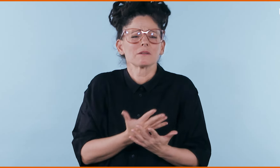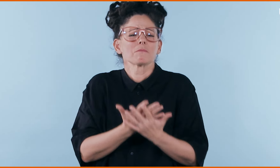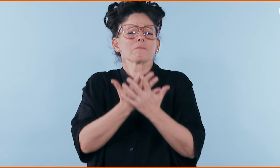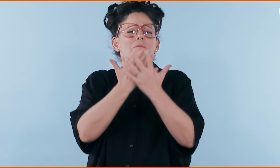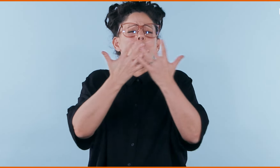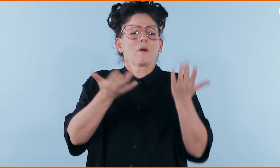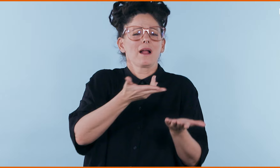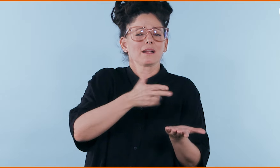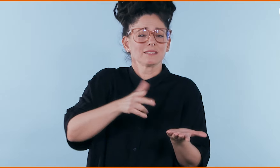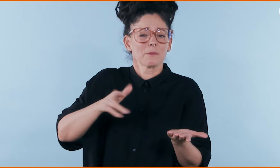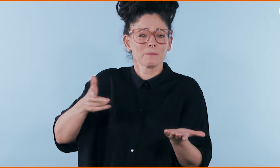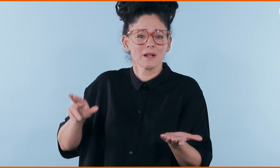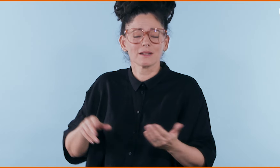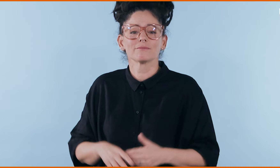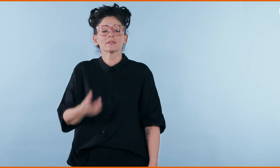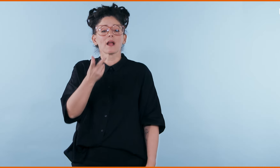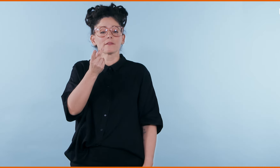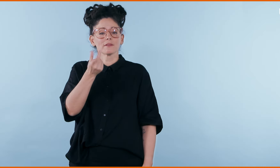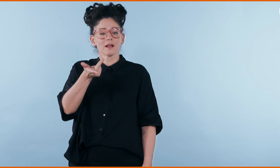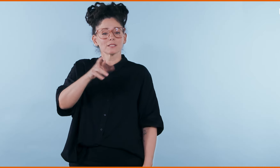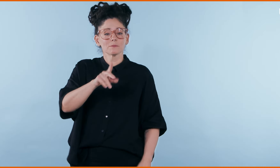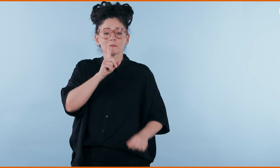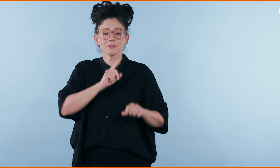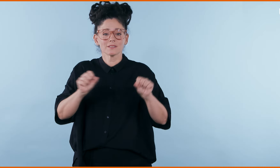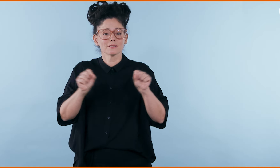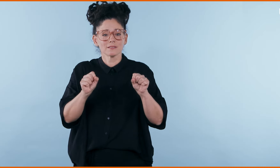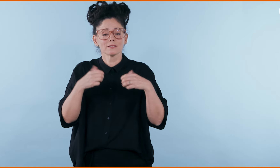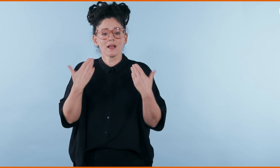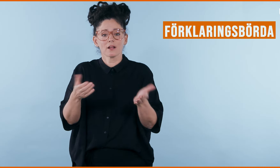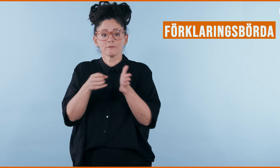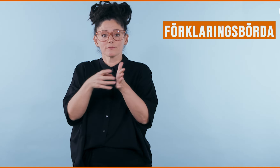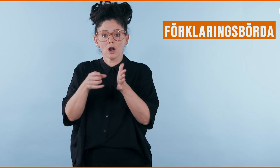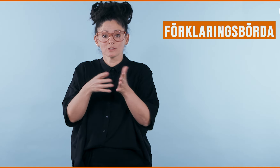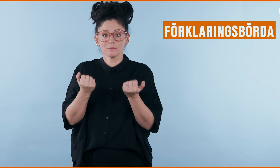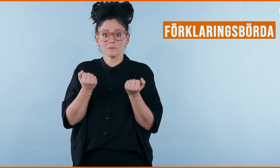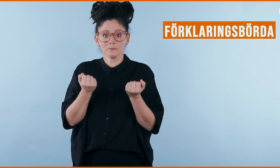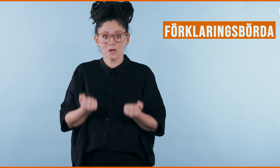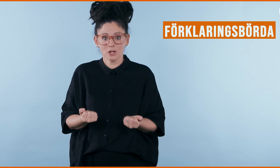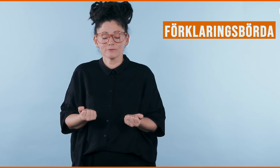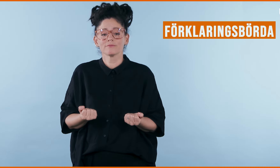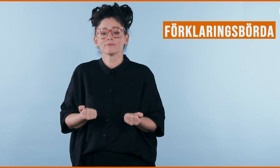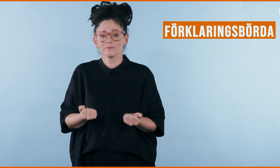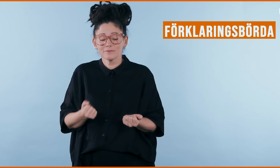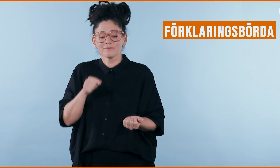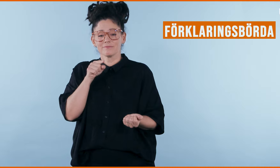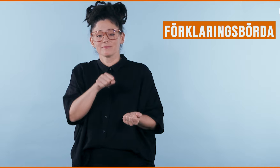Det finns många exempel som dyker upp i vardagen. Det finns ett annat begrepp som kan orsaka minoritetsstress. Begreppet kallas för förklaringsbörda.